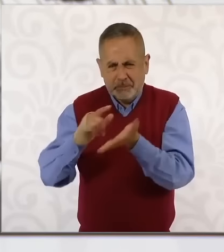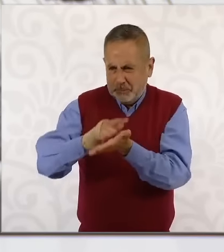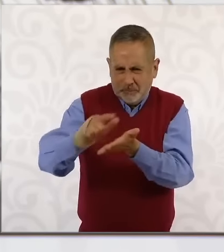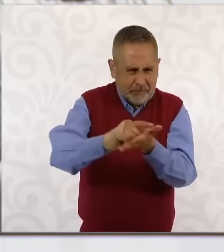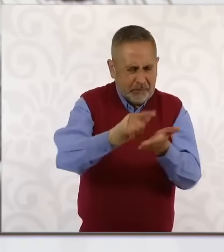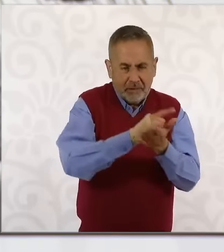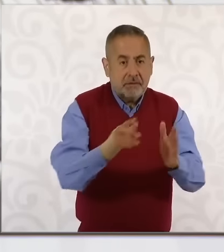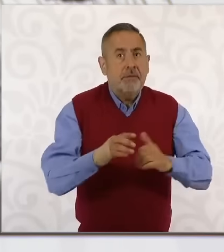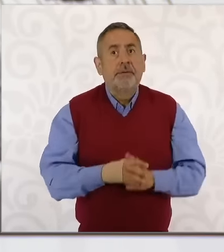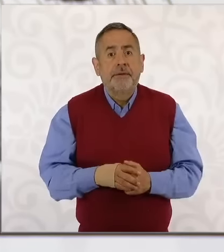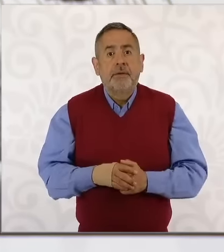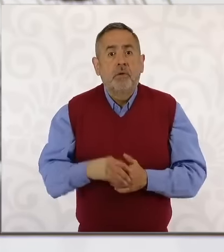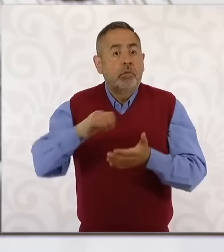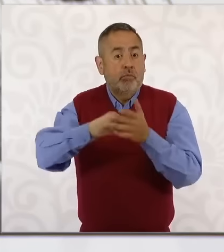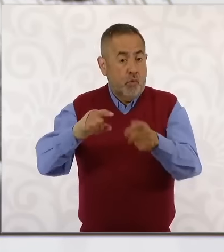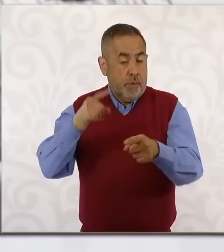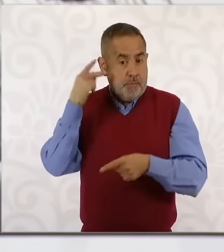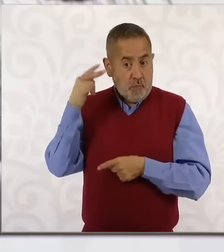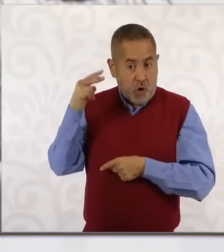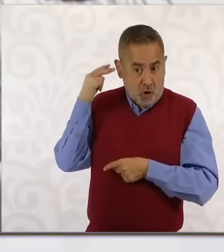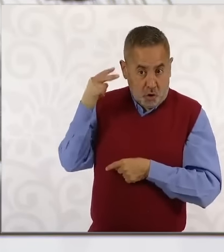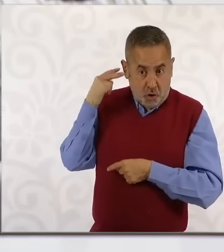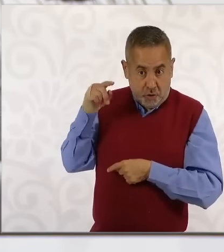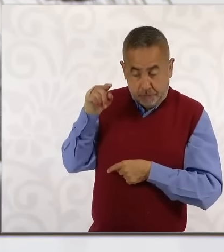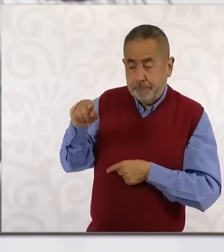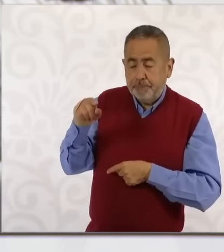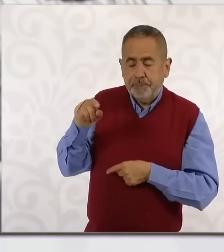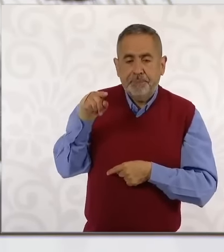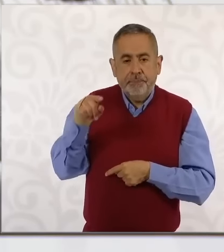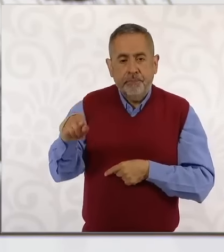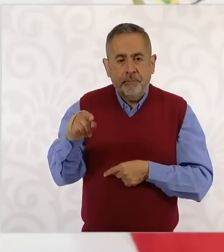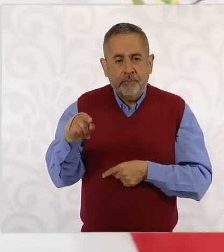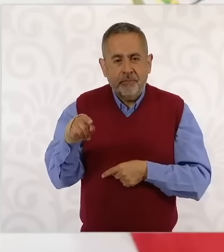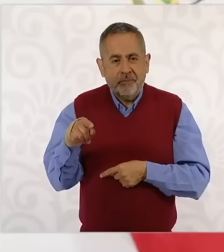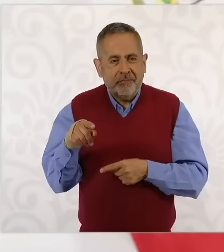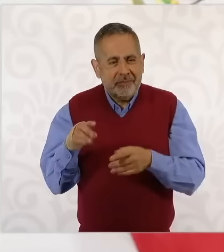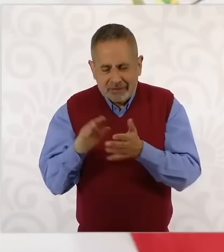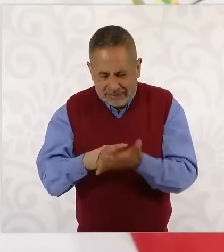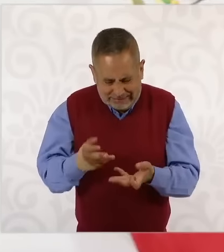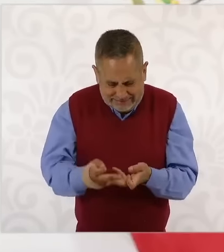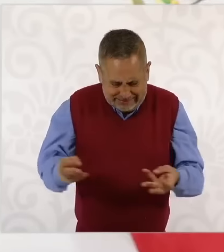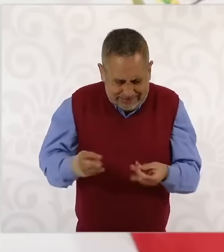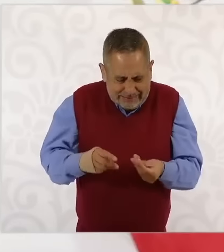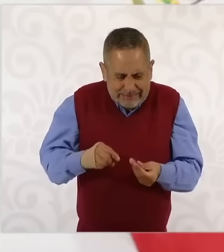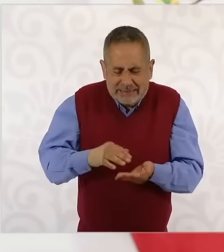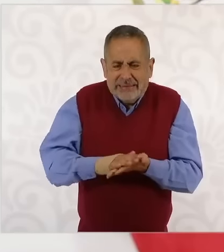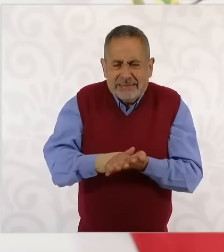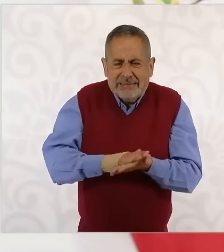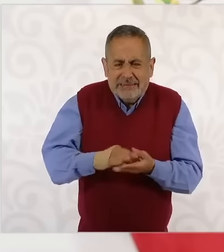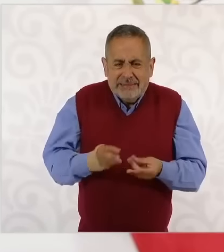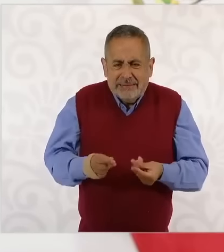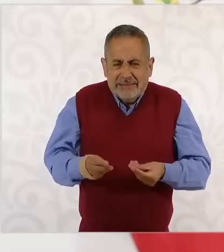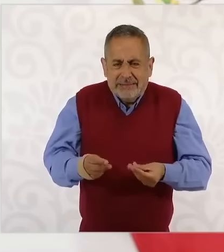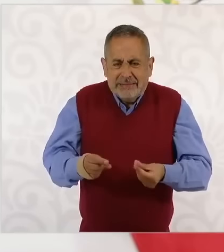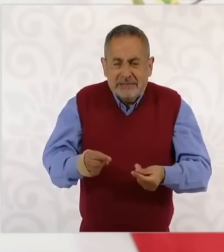particularmente en Veracruz, donde el suelo es muy arcilloso, entonces es como barro.